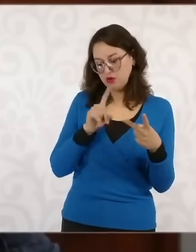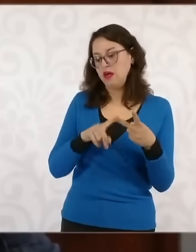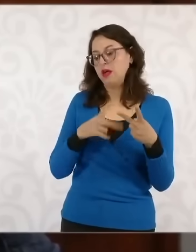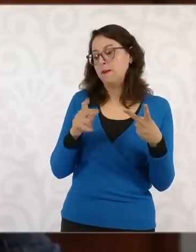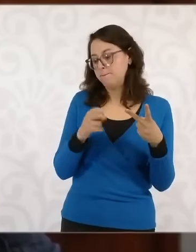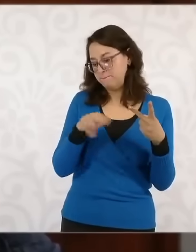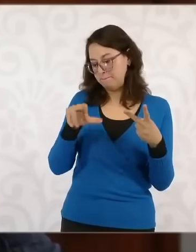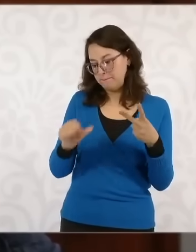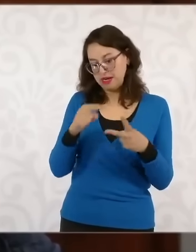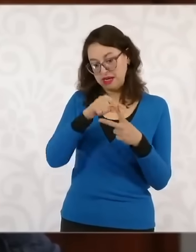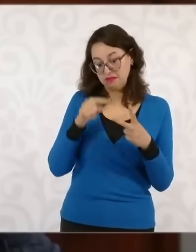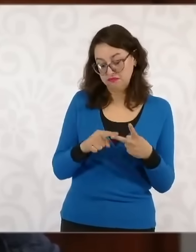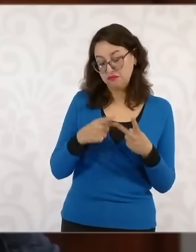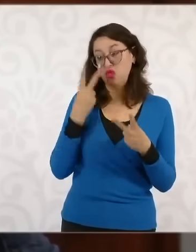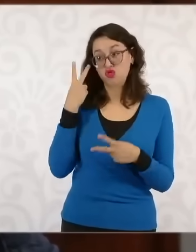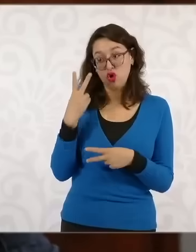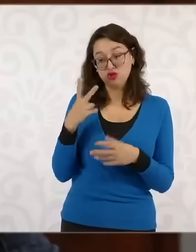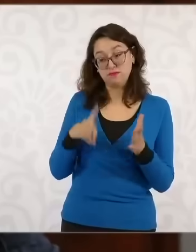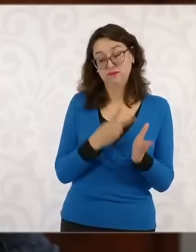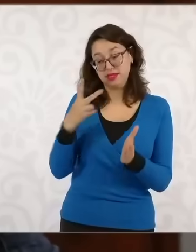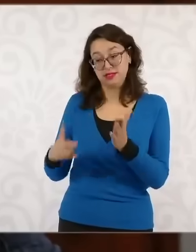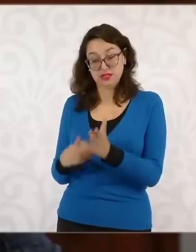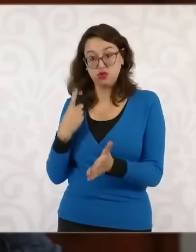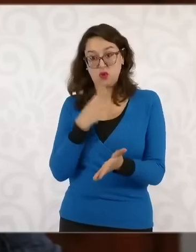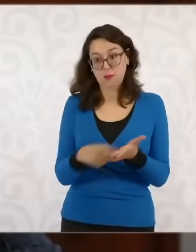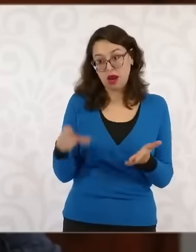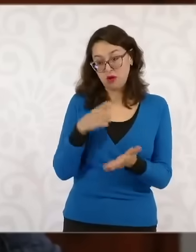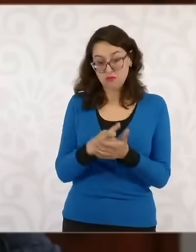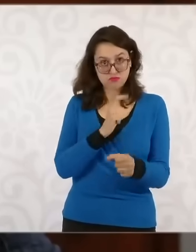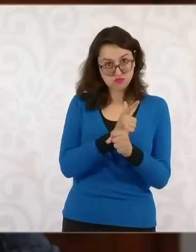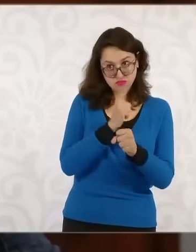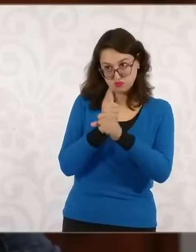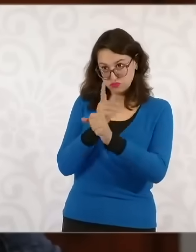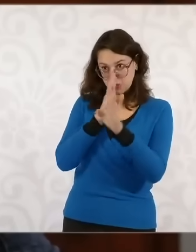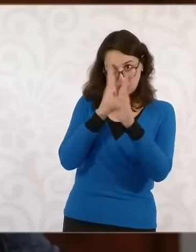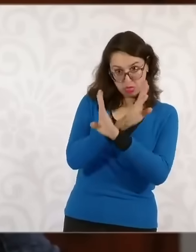sexenio peñista, pues jueces y magistrados ampararon, por ejemplo, a la ex fiscal,